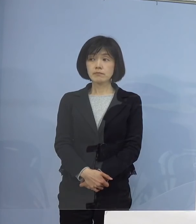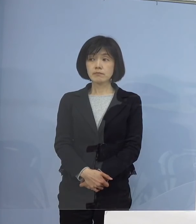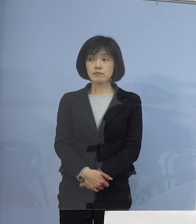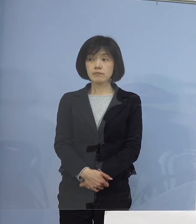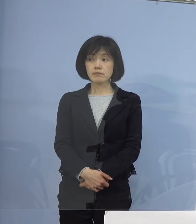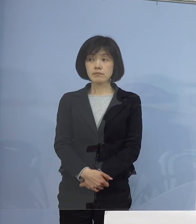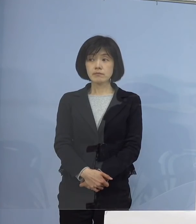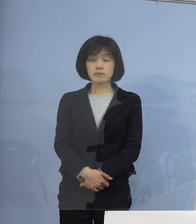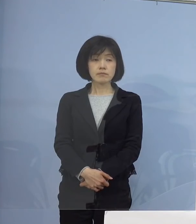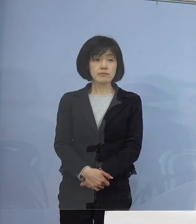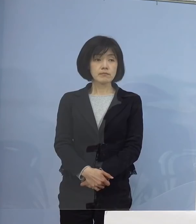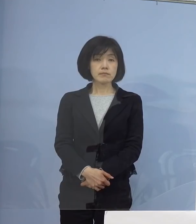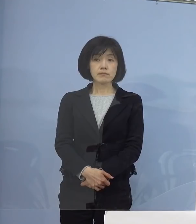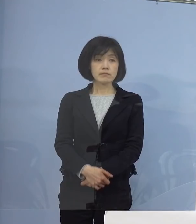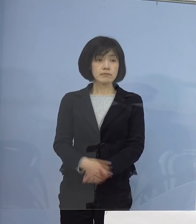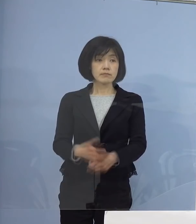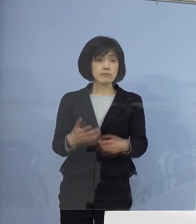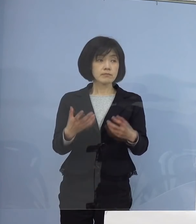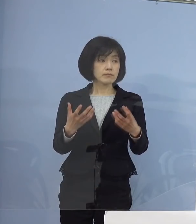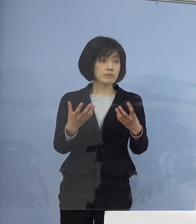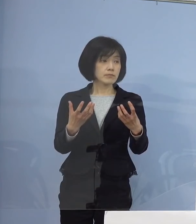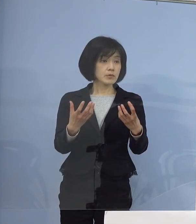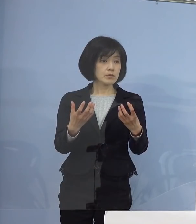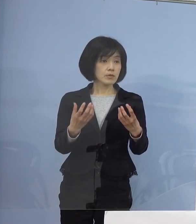（幹事社） よろしいでしょうか